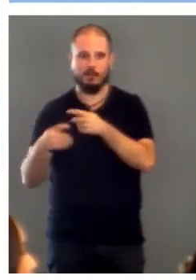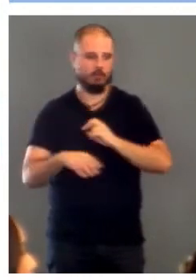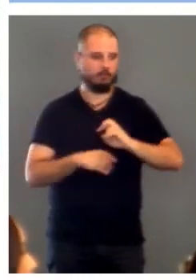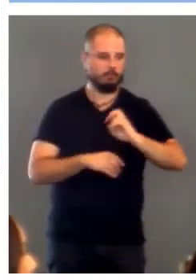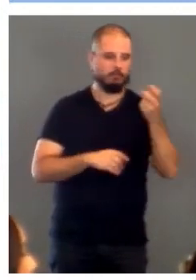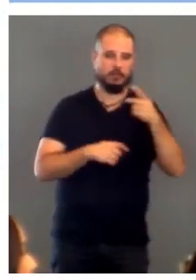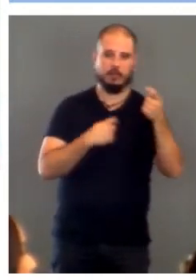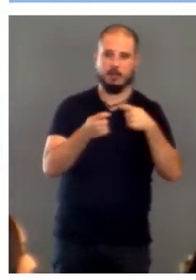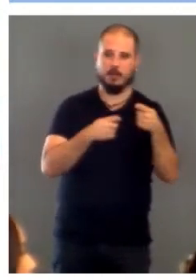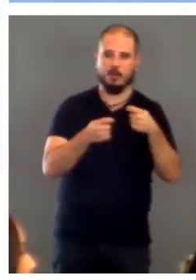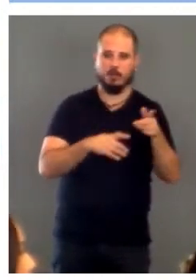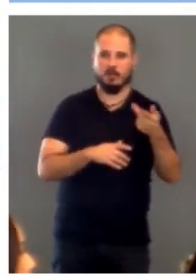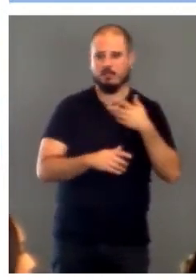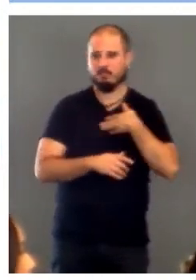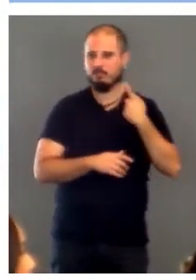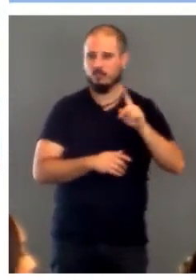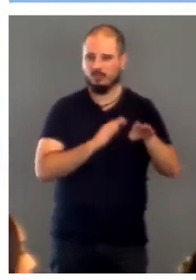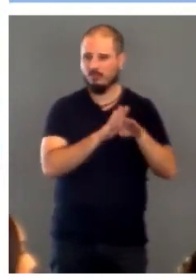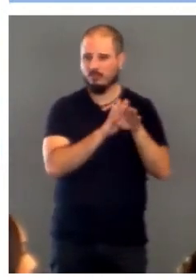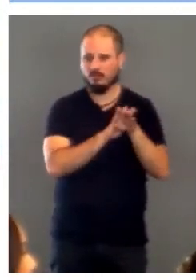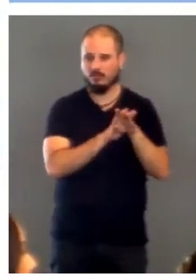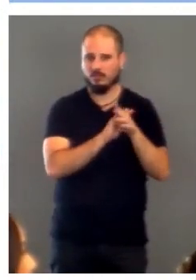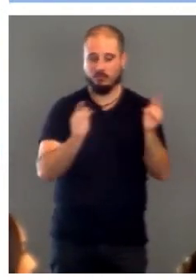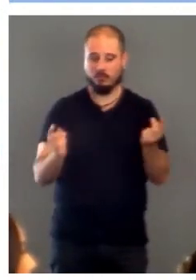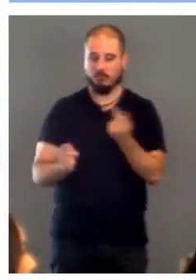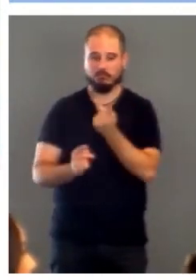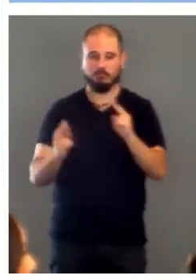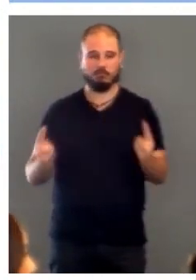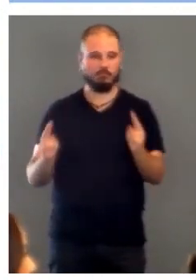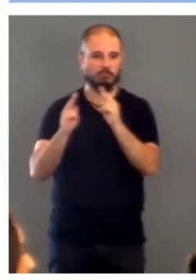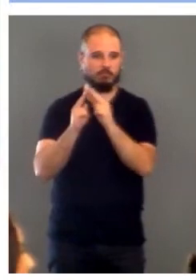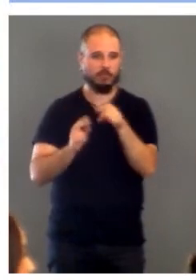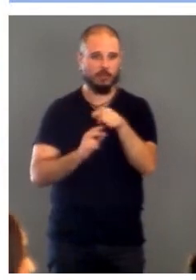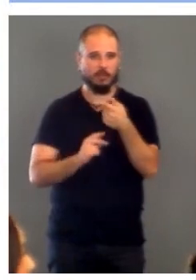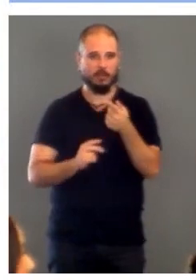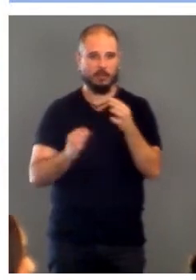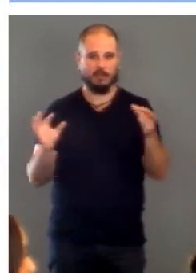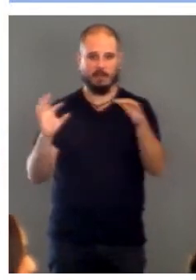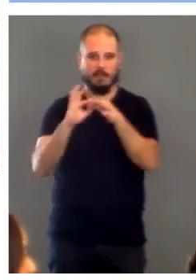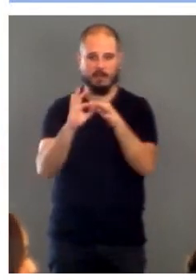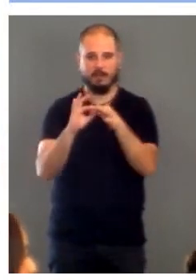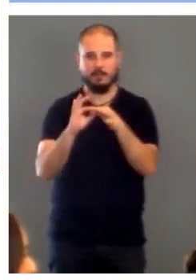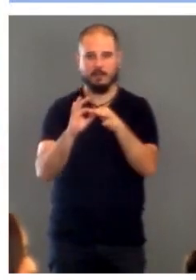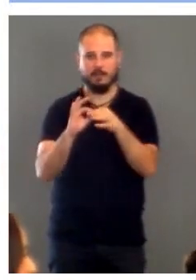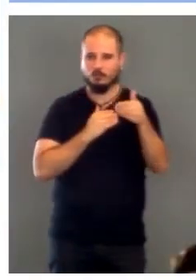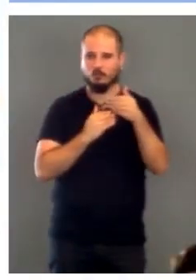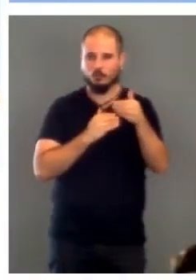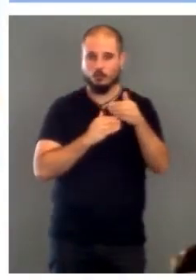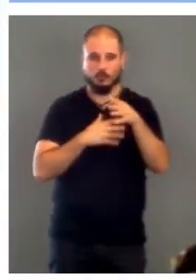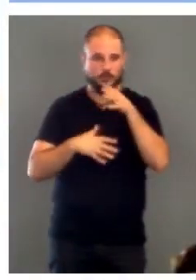No puede o no quiere continuar con él y Hacer el match No para que Todo funcione Iñaki Mendioroz